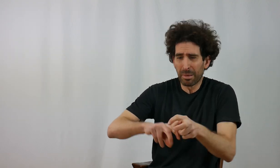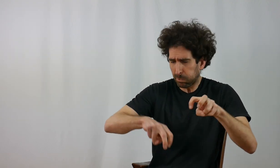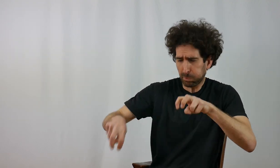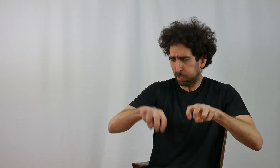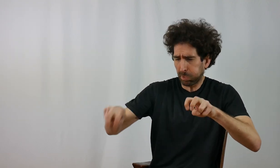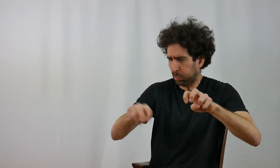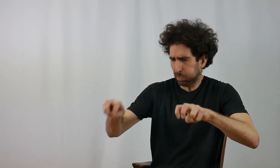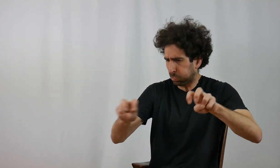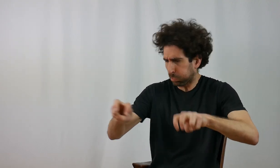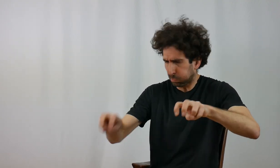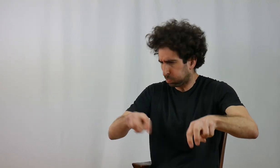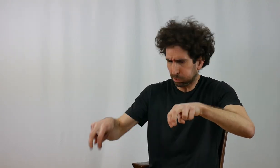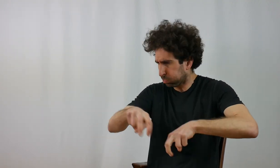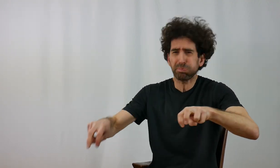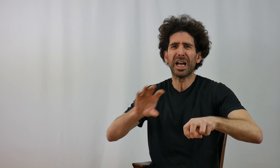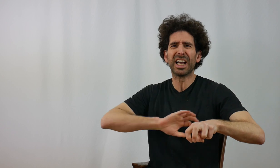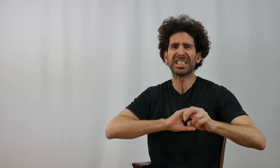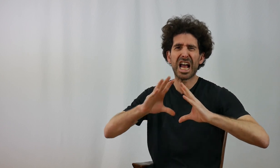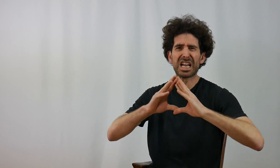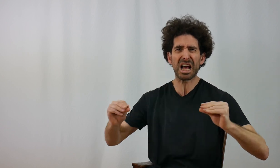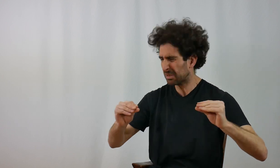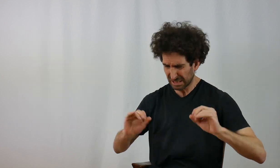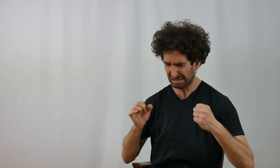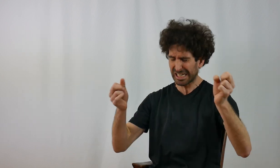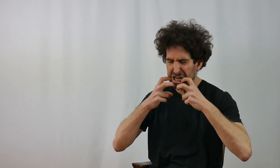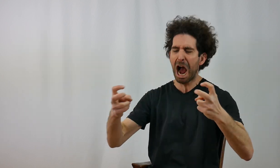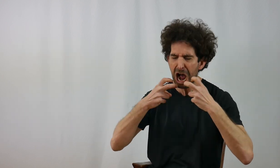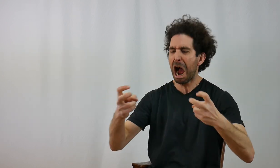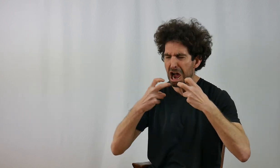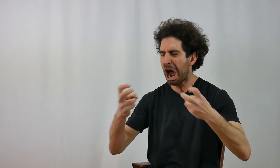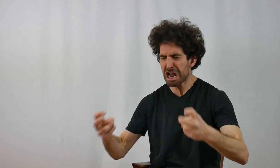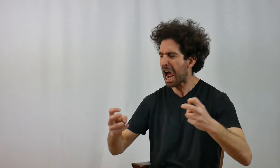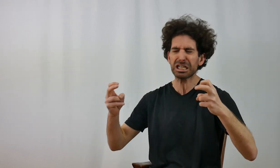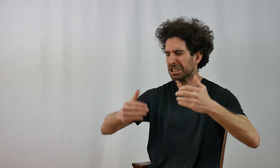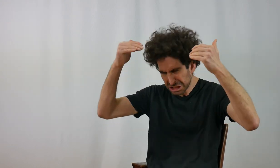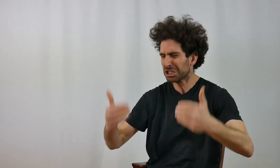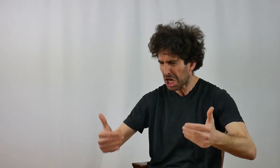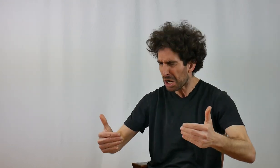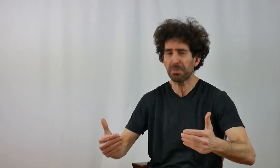et ils sautent de partout. On essaie de les calmer puis on s'énerve en criant "STOP !".